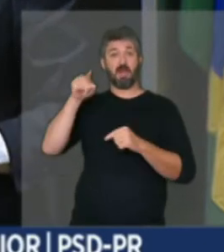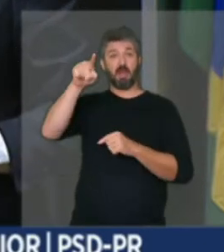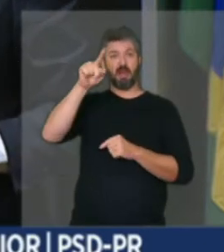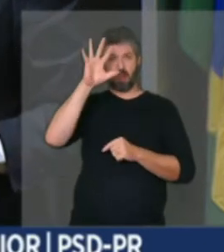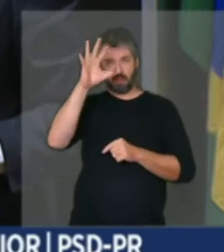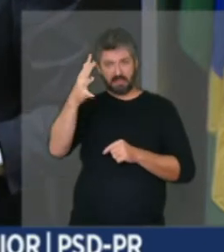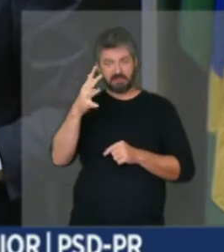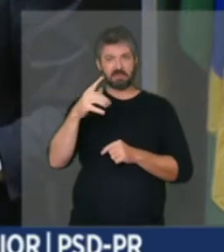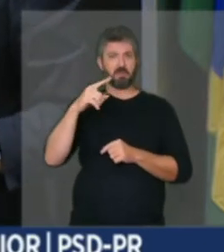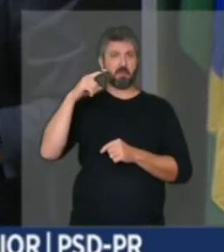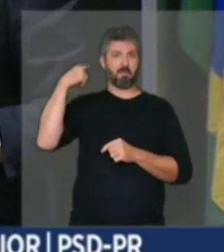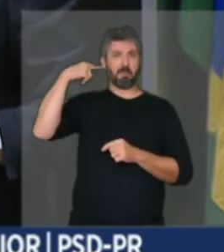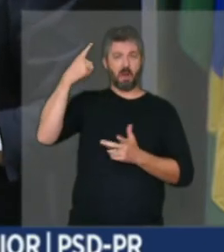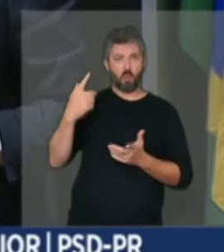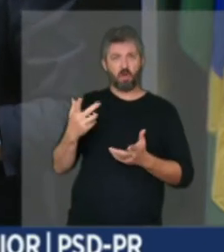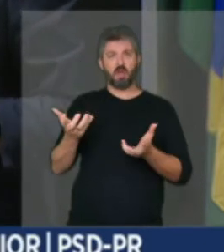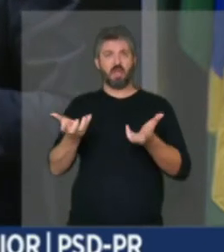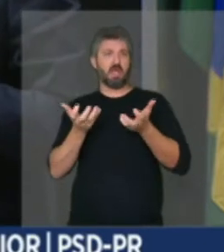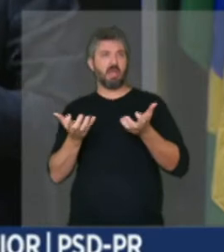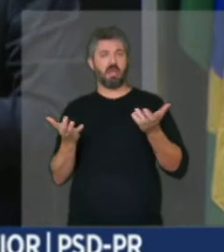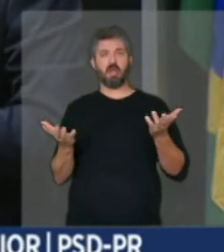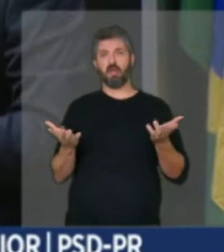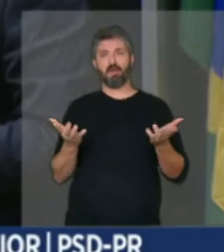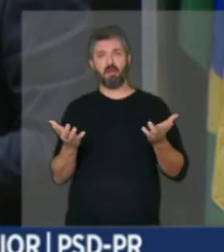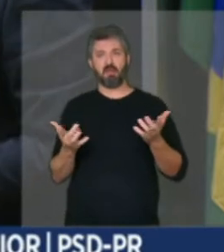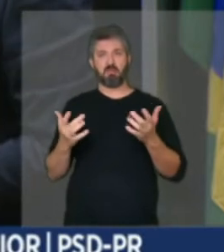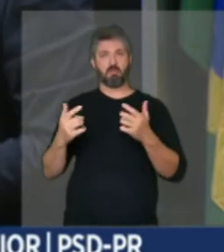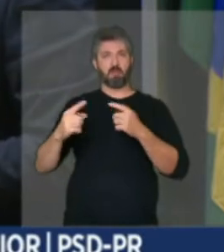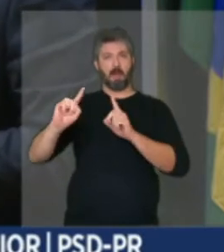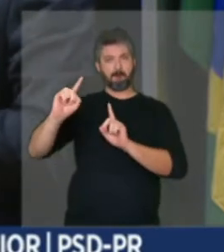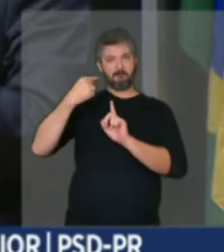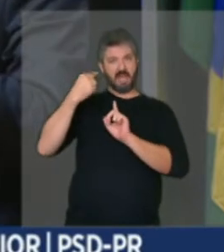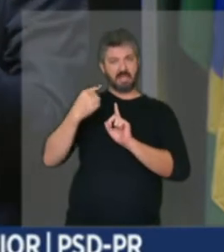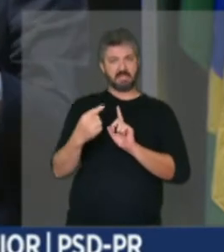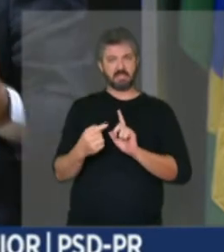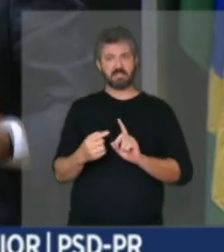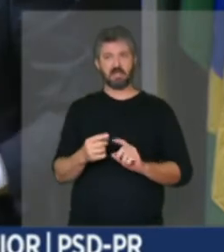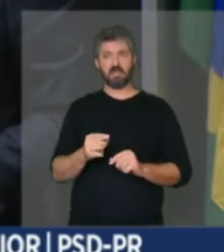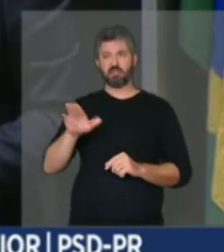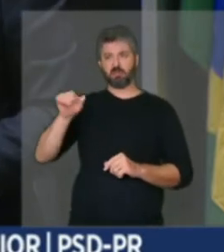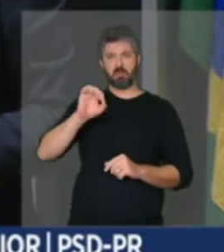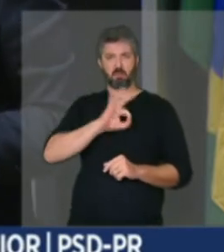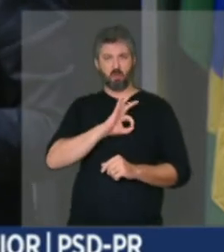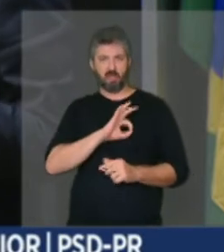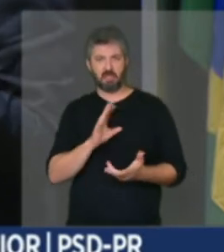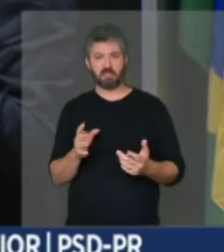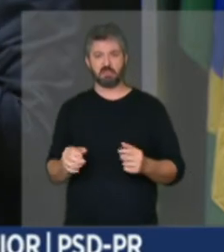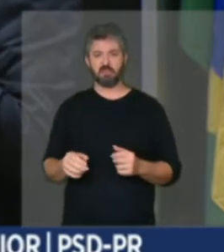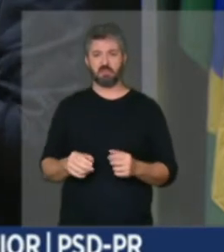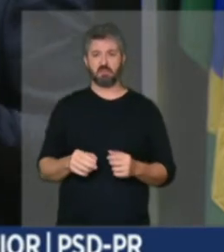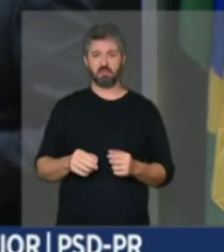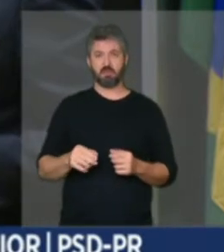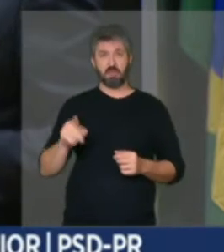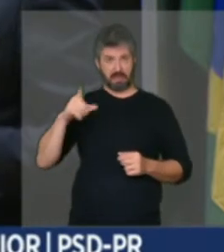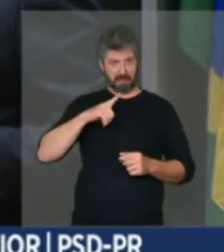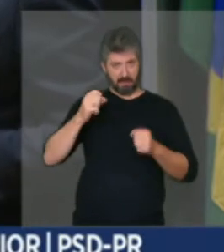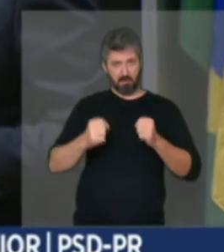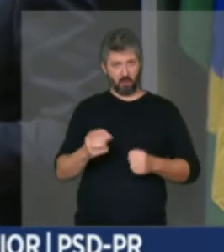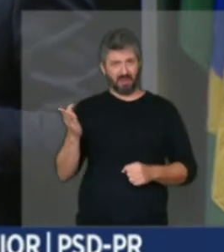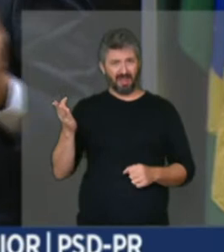DESEQUILIBRADA DELE DE TENTAR ME INTIMIDAR, TENTAR CHAMAR A POLÍCIA, COMO SE ELE TIVESSE ESSE PODER, É CLARO QUE A POLÍCIA NEM VEIO NEM FEZ